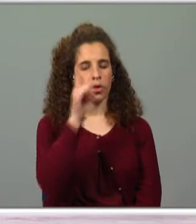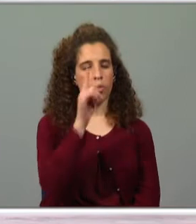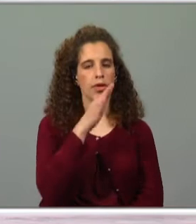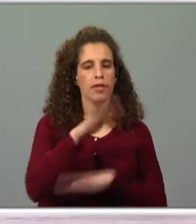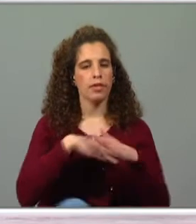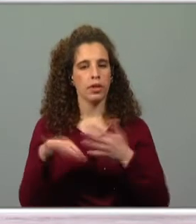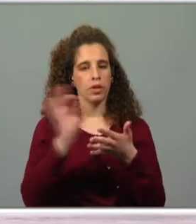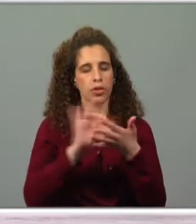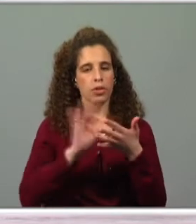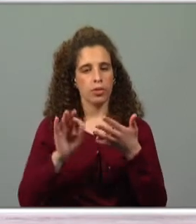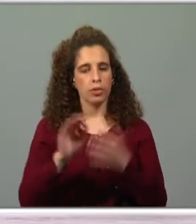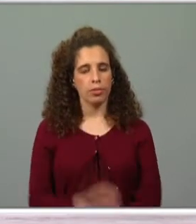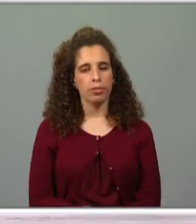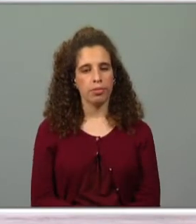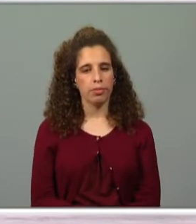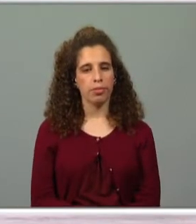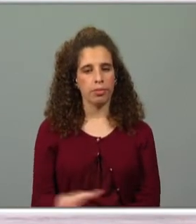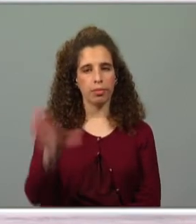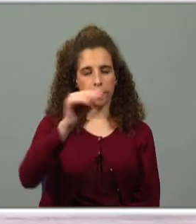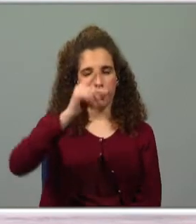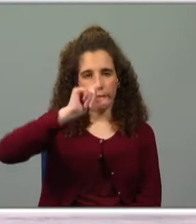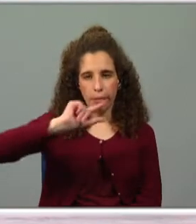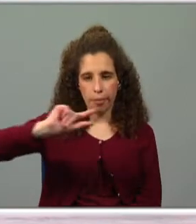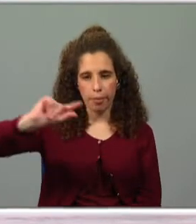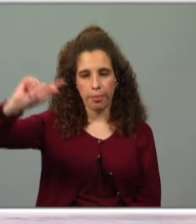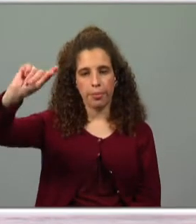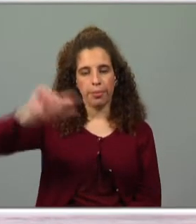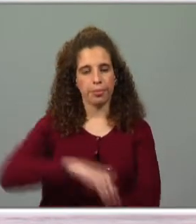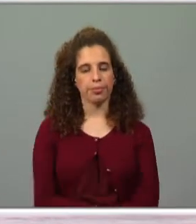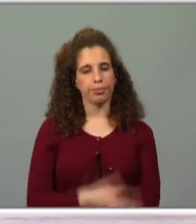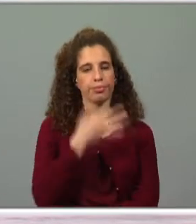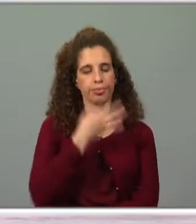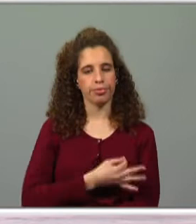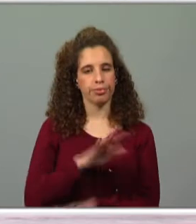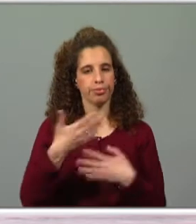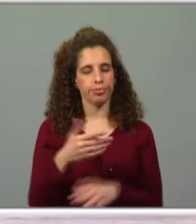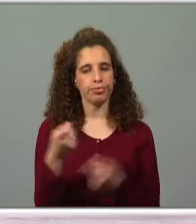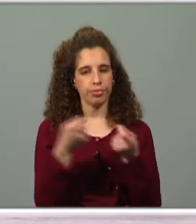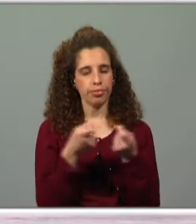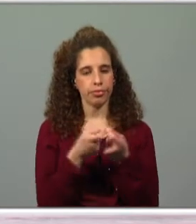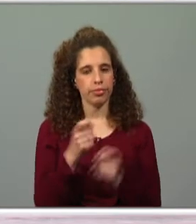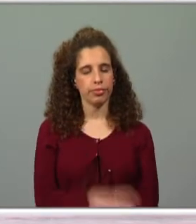descrição do que estaria o mais longe correto então ao perto nós conseguimos 最遠距離的描述正確如此接近，我們可以